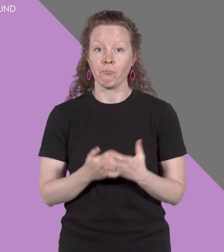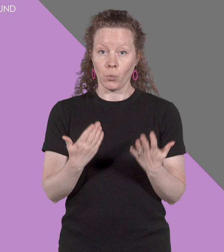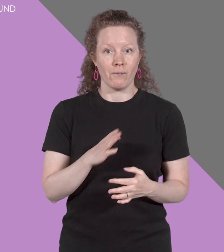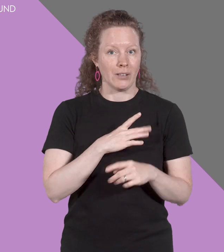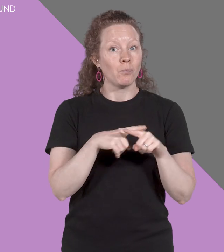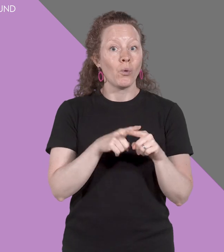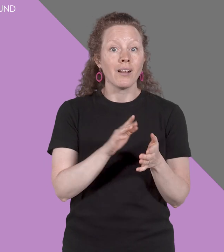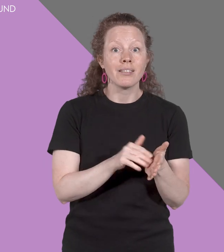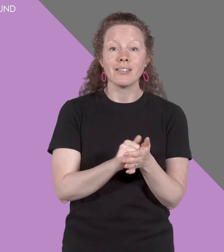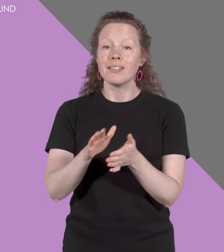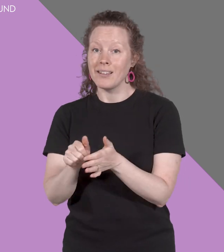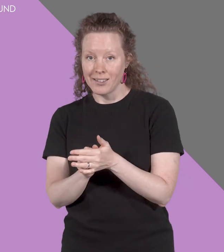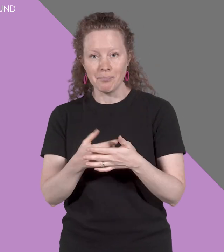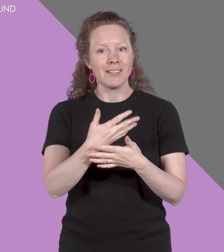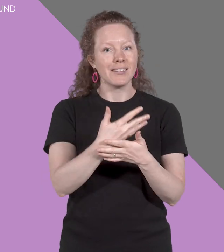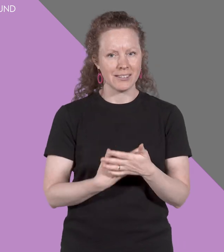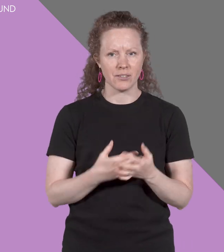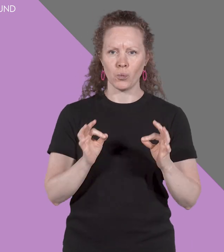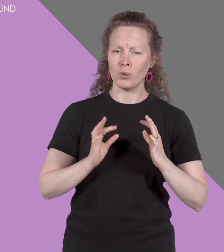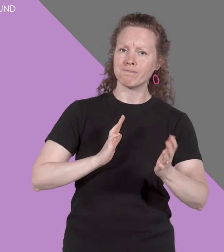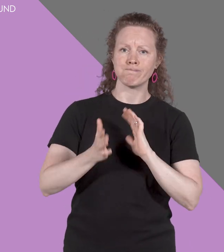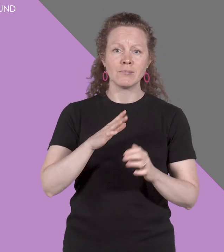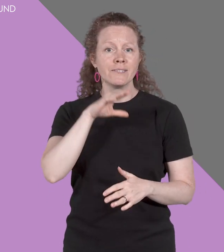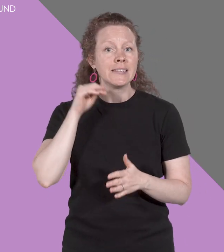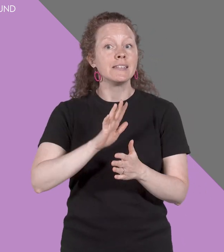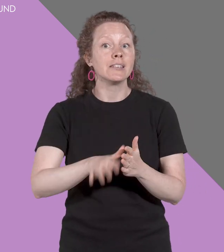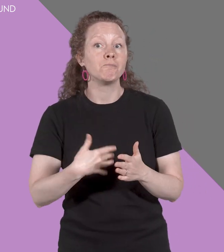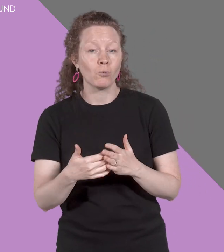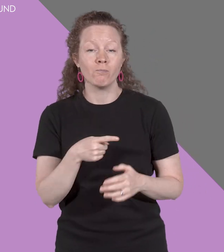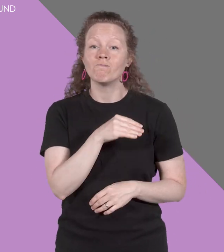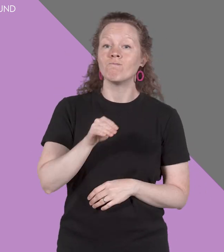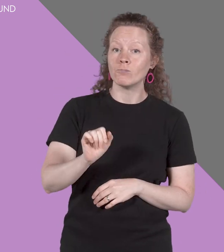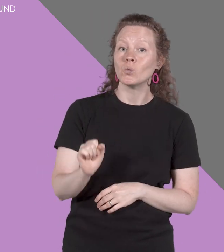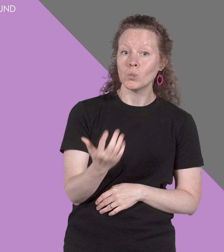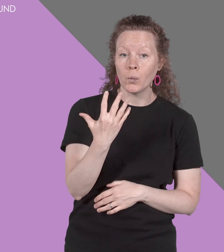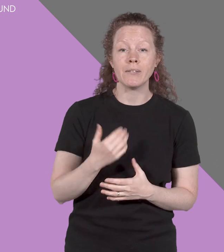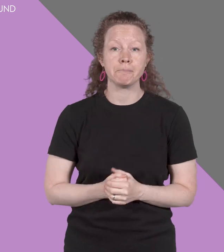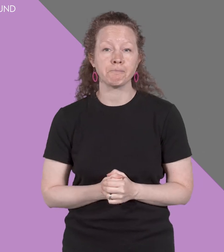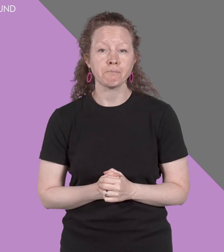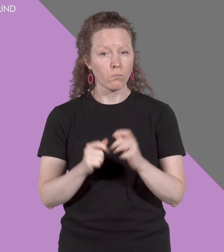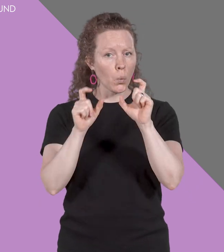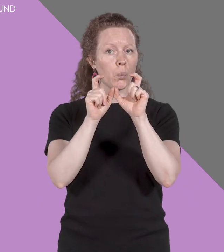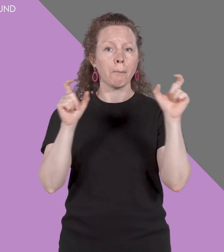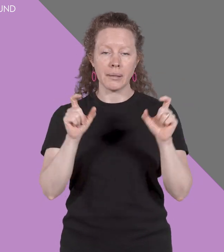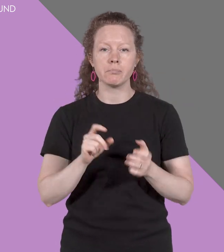De här uttrycken har nu sammanställts till - en förteckning på finlandssvenskt teckenspråk under rubriken -